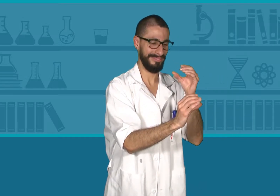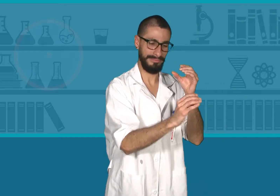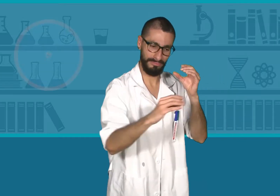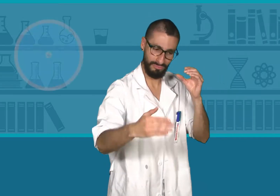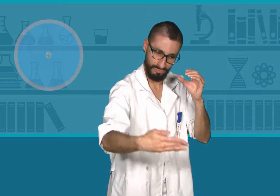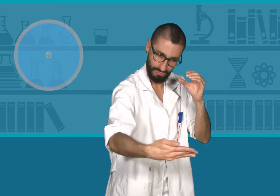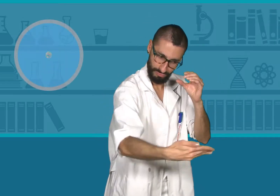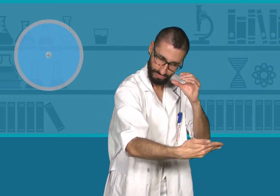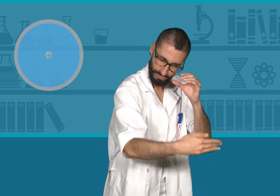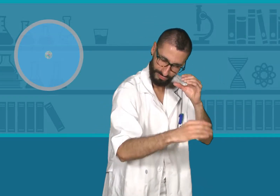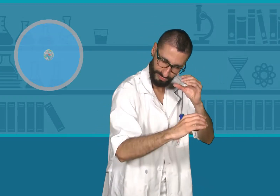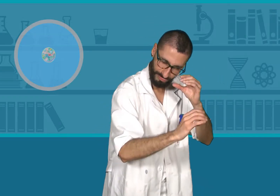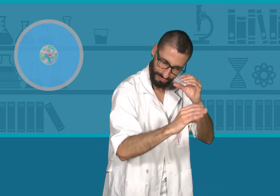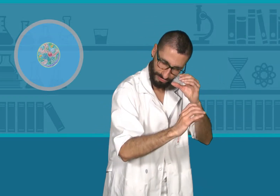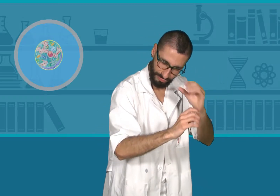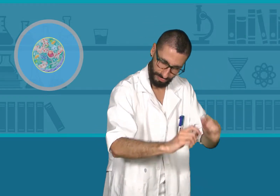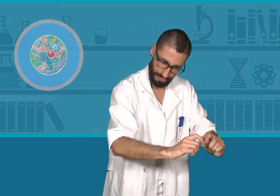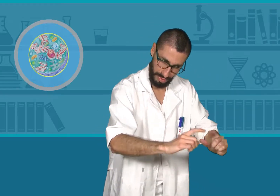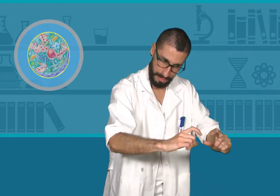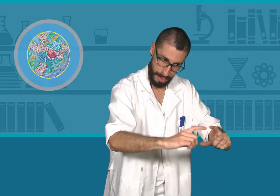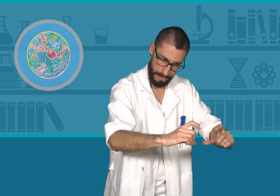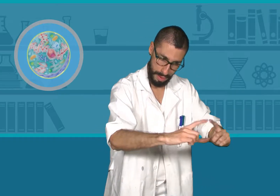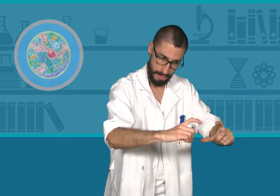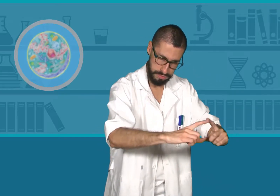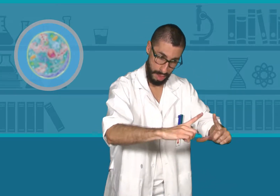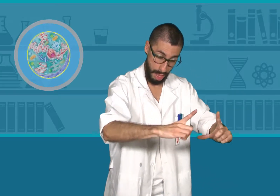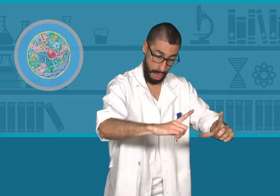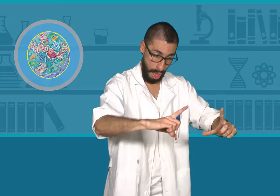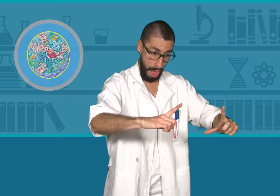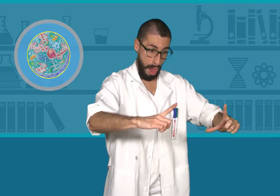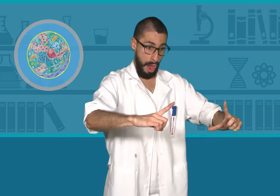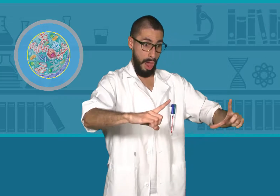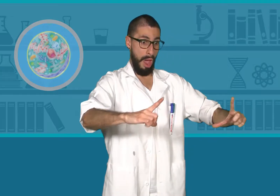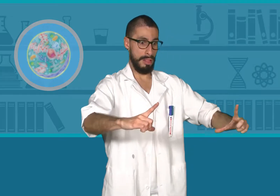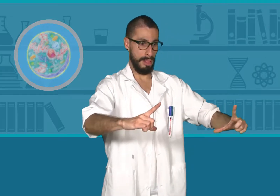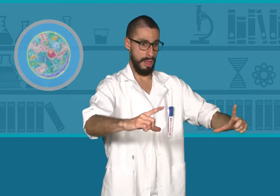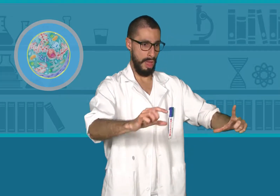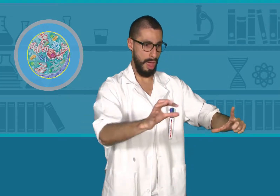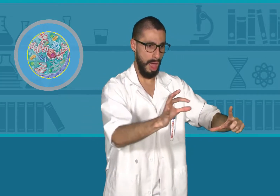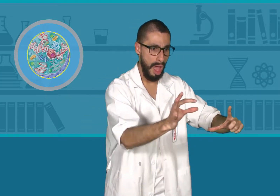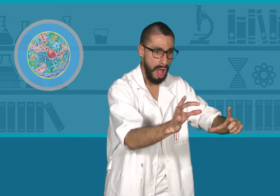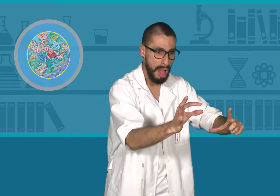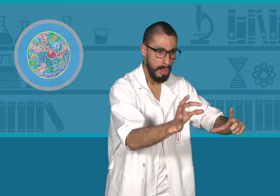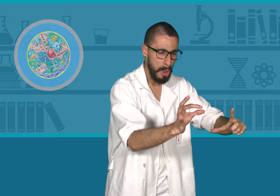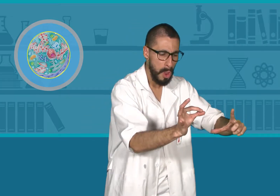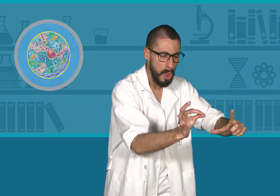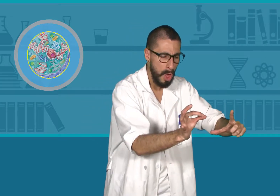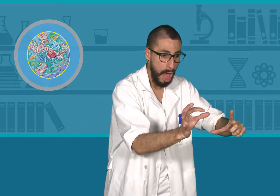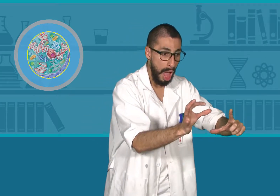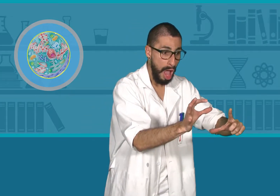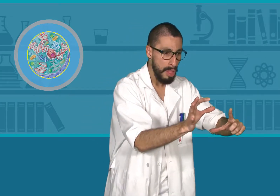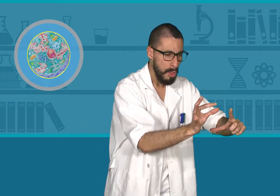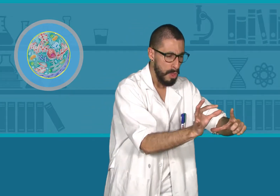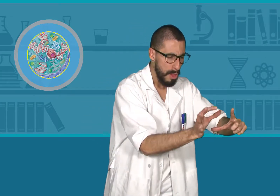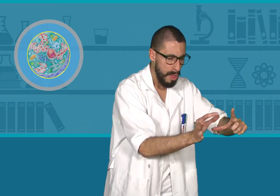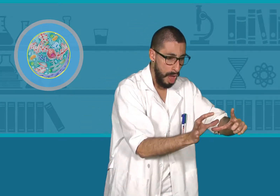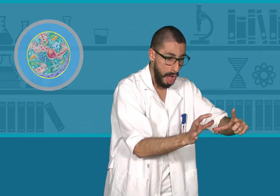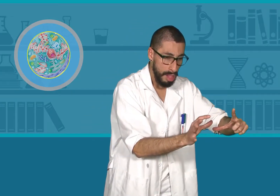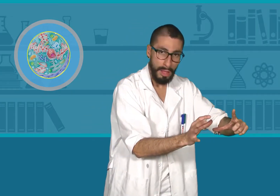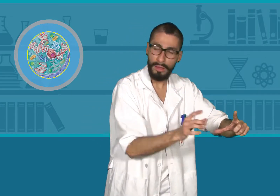Con él podemos ampliar y observar a las células, y así nos daremos cuenta que algunas células son más grandes que otras,